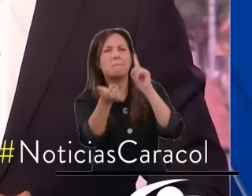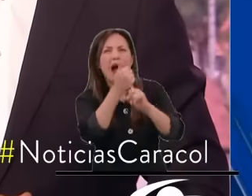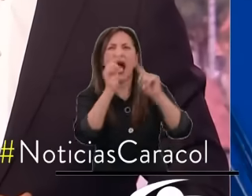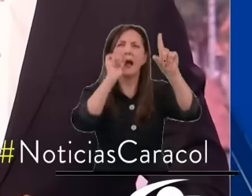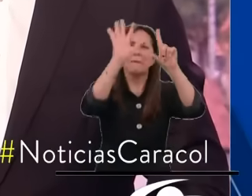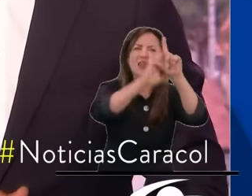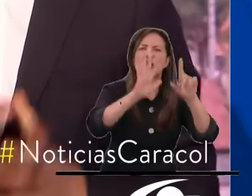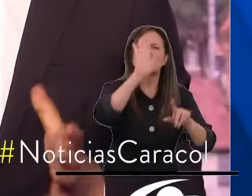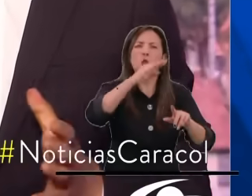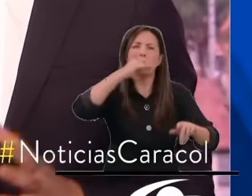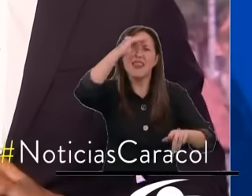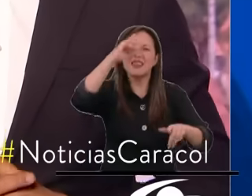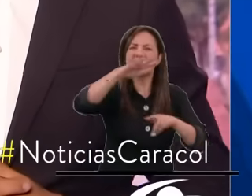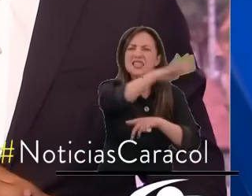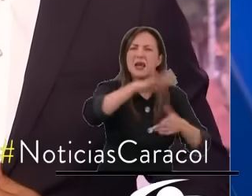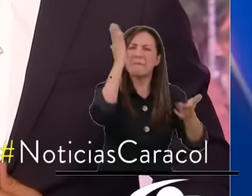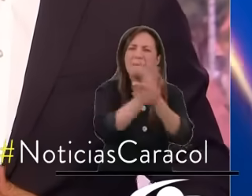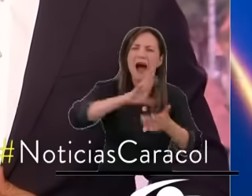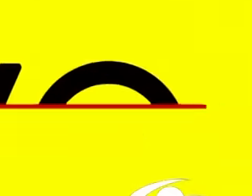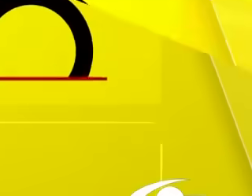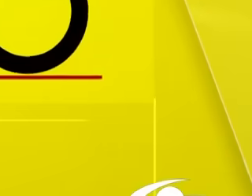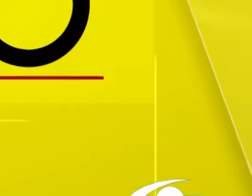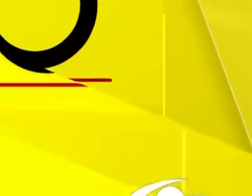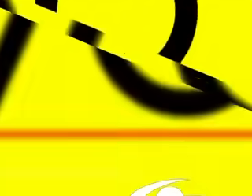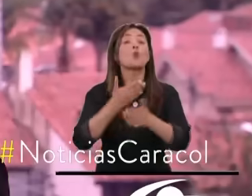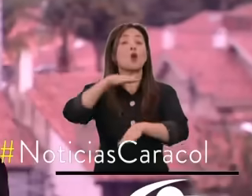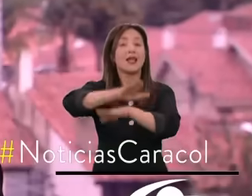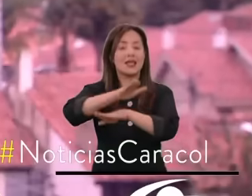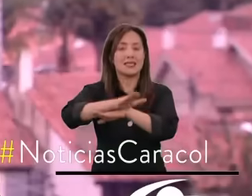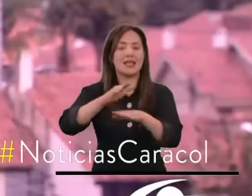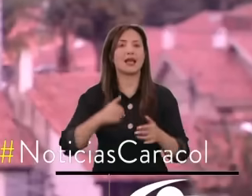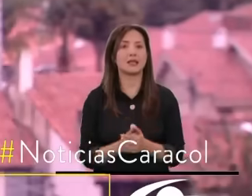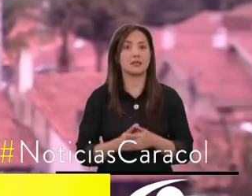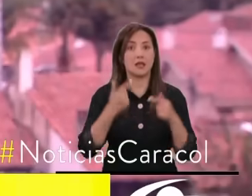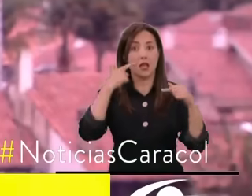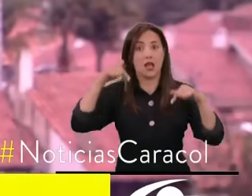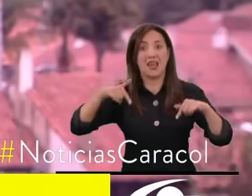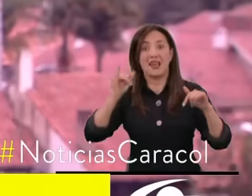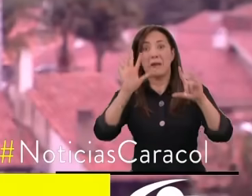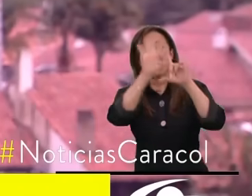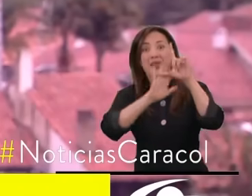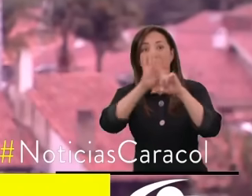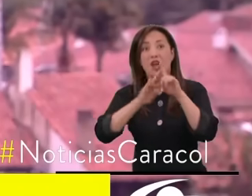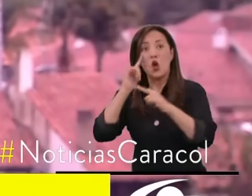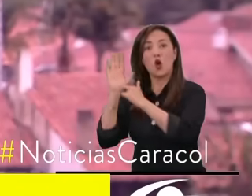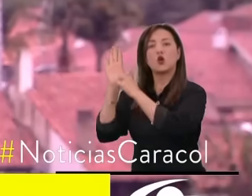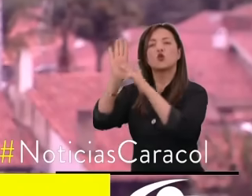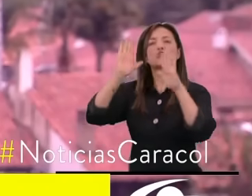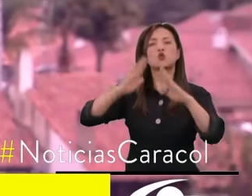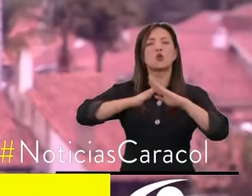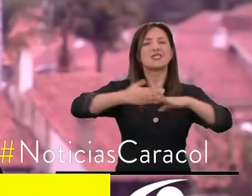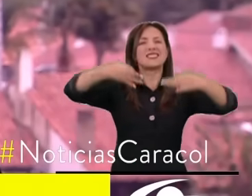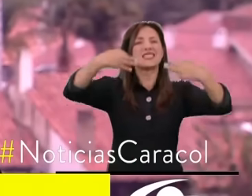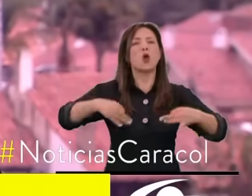)) les ampliaremos detalles de la audiencia de 10 de los capturados en este hurto dónde un hombre fue dejado en libertad, vamos de inmediato con